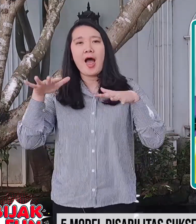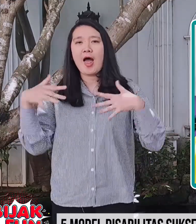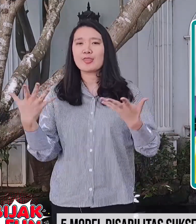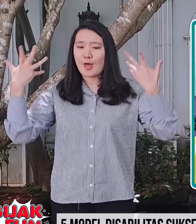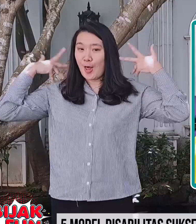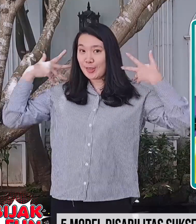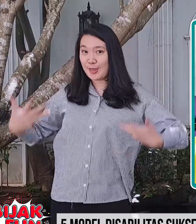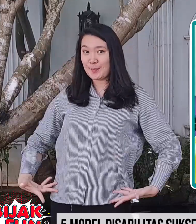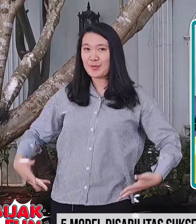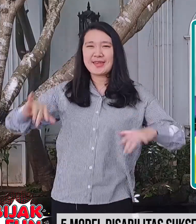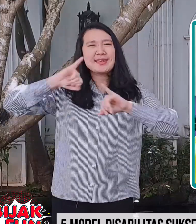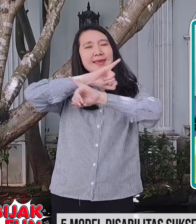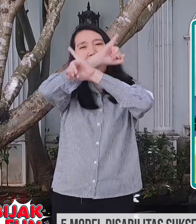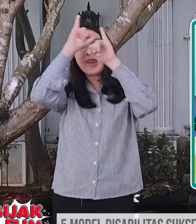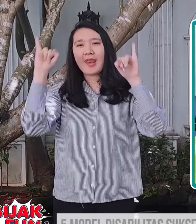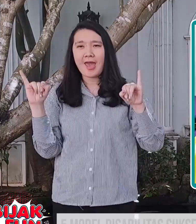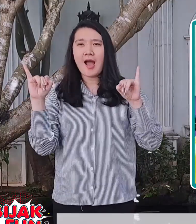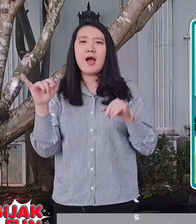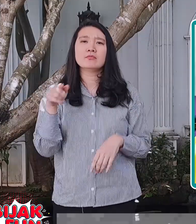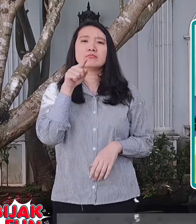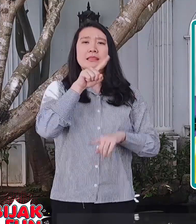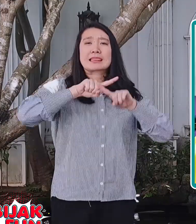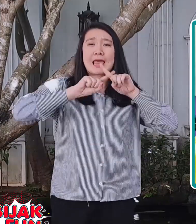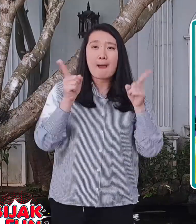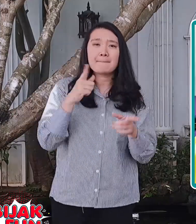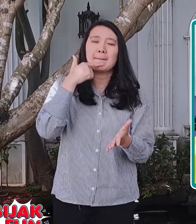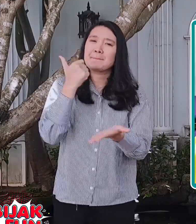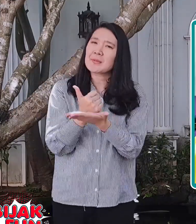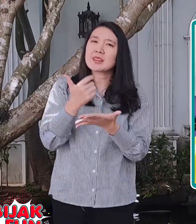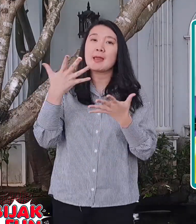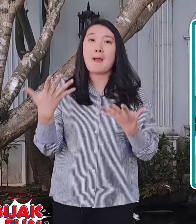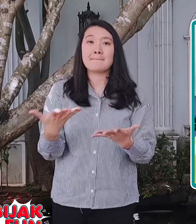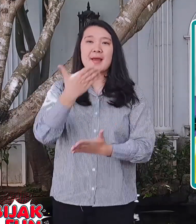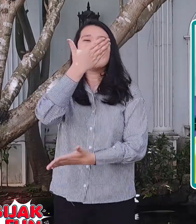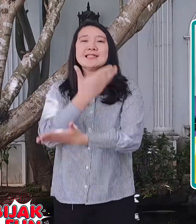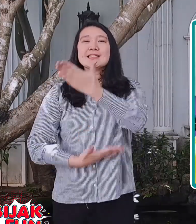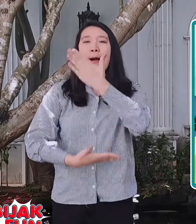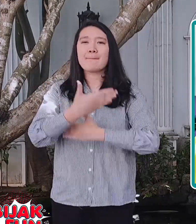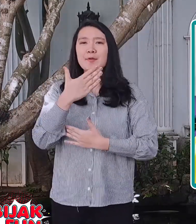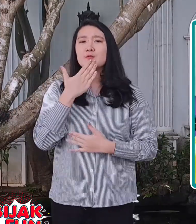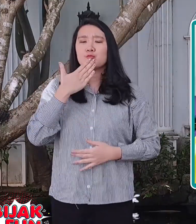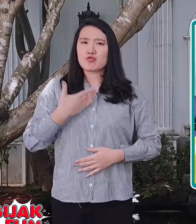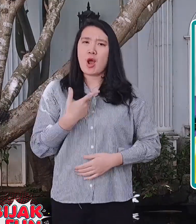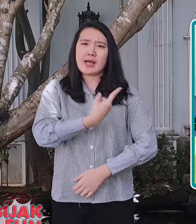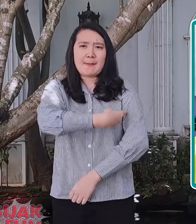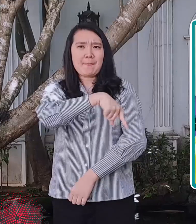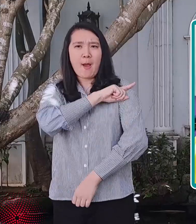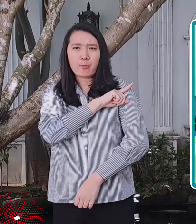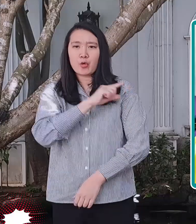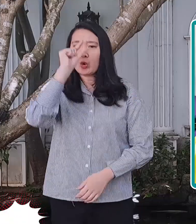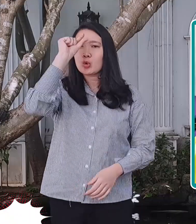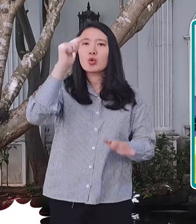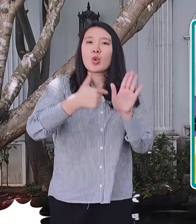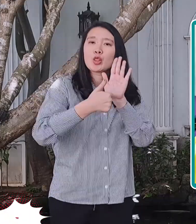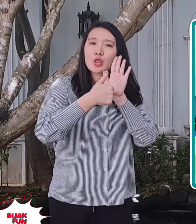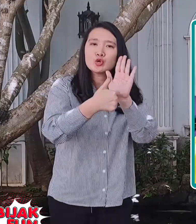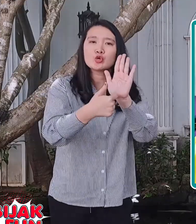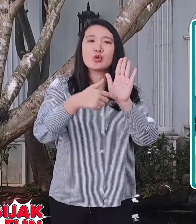atau bertubuh indah tapi yang penting Disabilitas punya kemampuan untuk nunjukin,